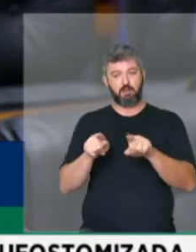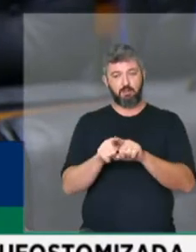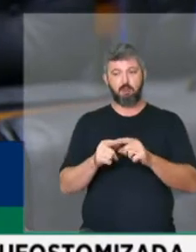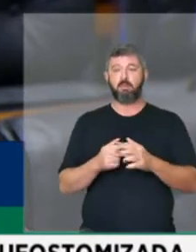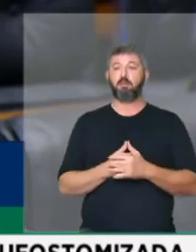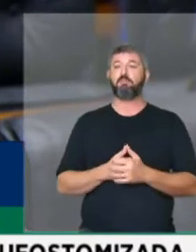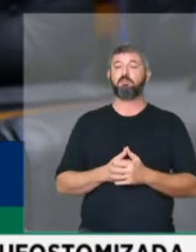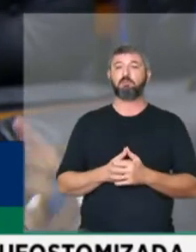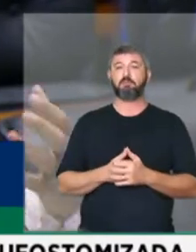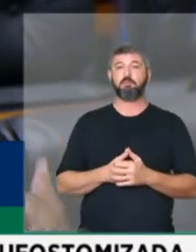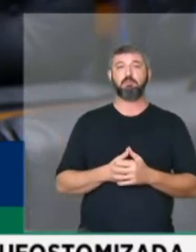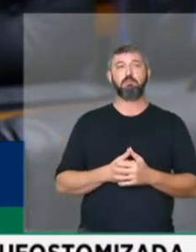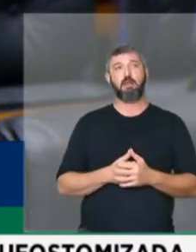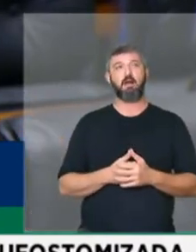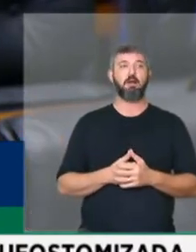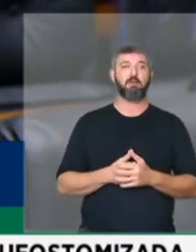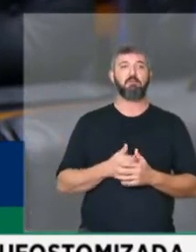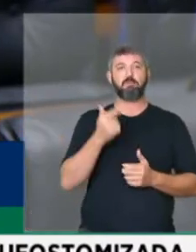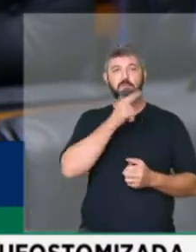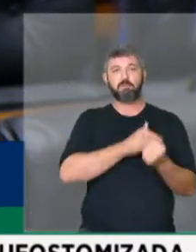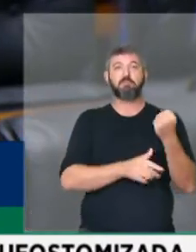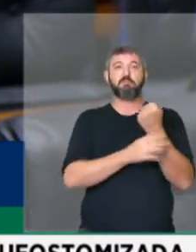EXPERIMENTARAM INFELIZMENTE TEMOS O GOVERNO QUE SUCATEIA A SAÚDE, QUE NÃO INVESTE O